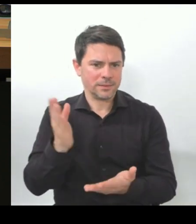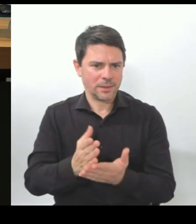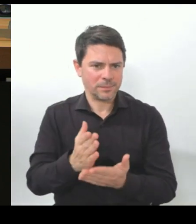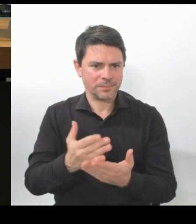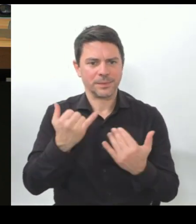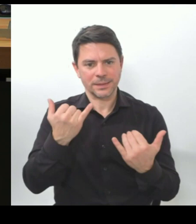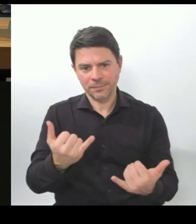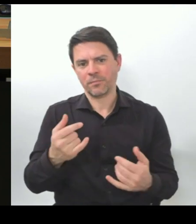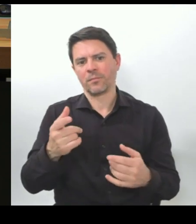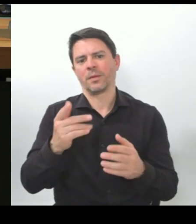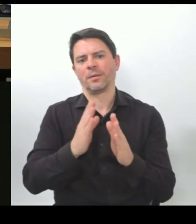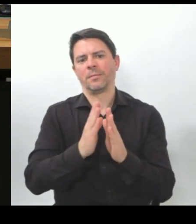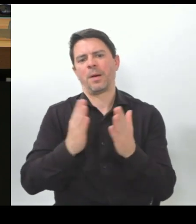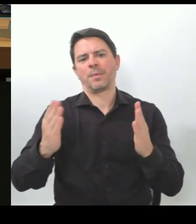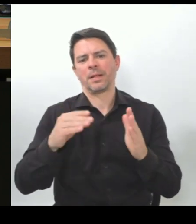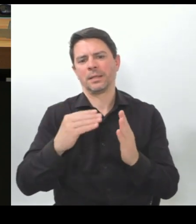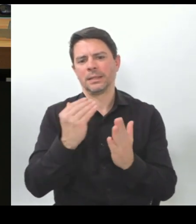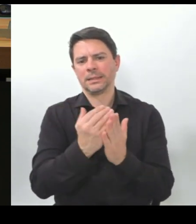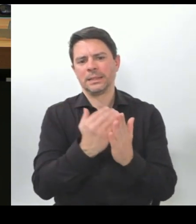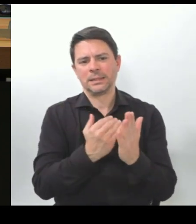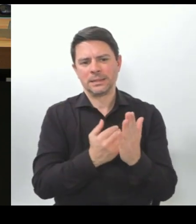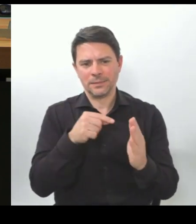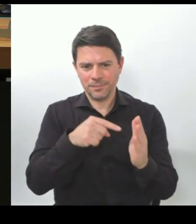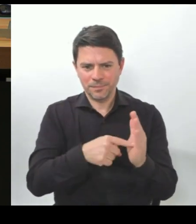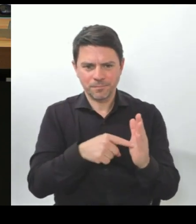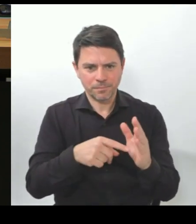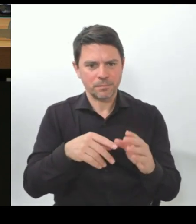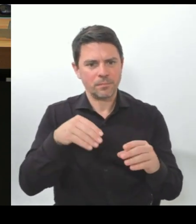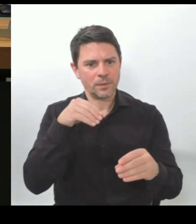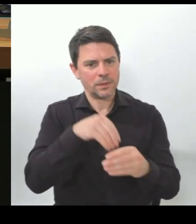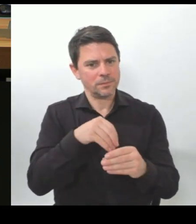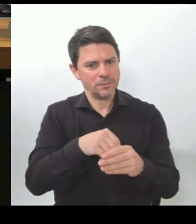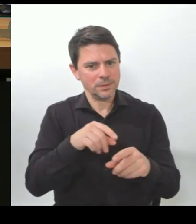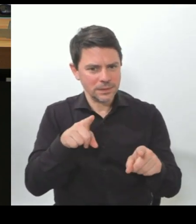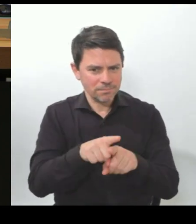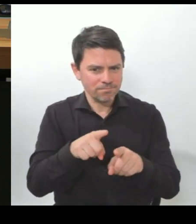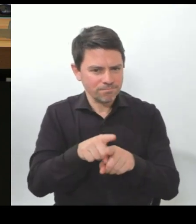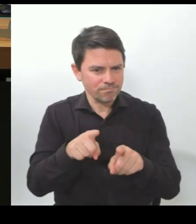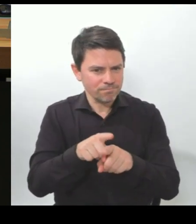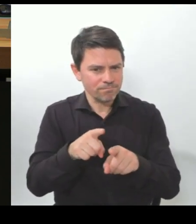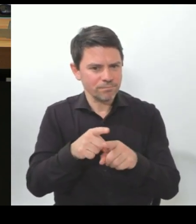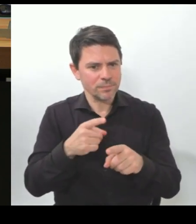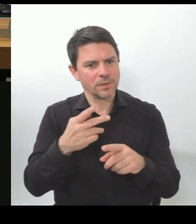Auch wenn ich bei diesem Antrag, der heute vorliegt merkwürdiges Deja vu habe.Ich fühl mich ein bisschen an die